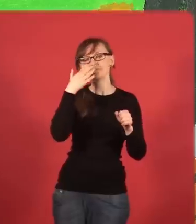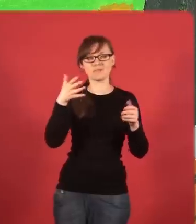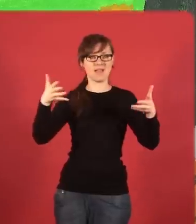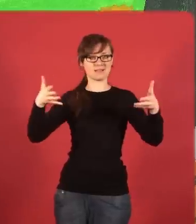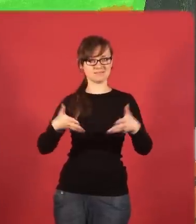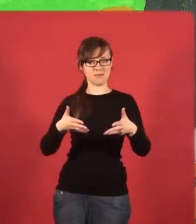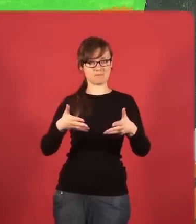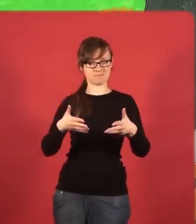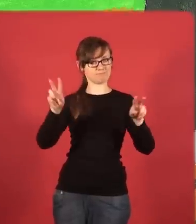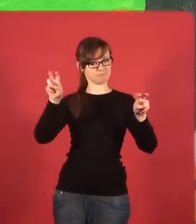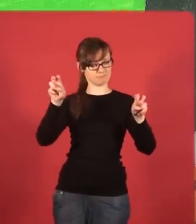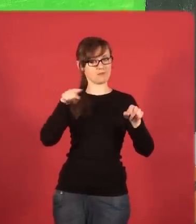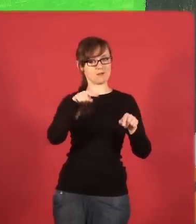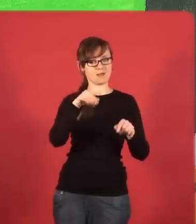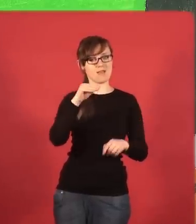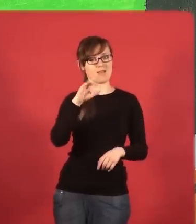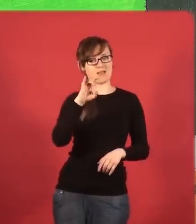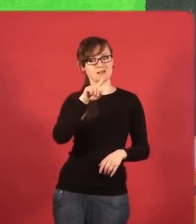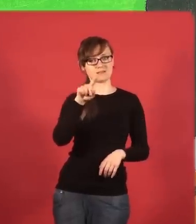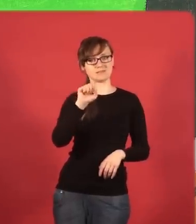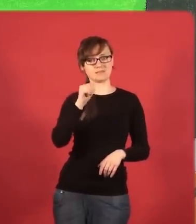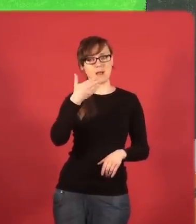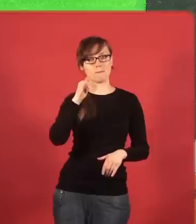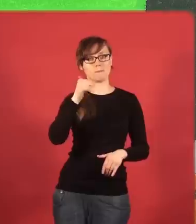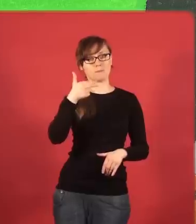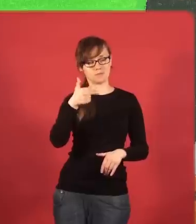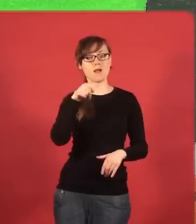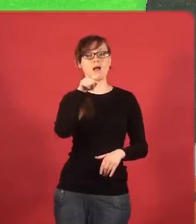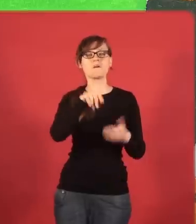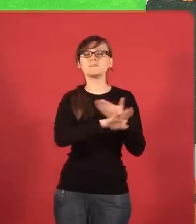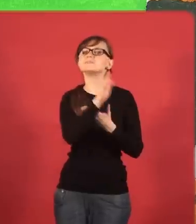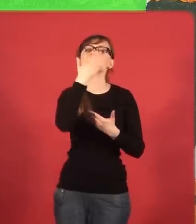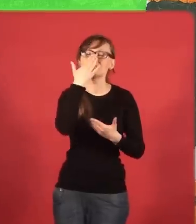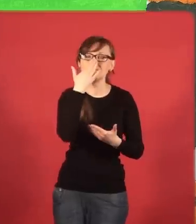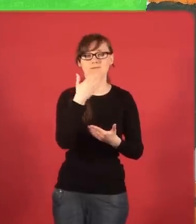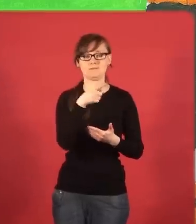uczniowie którzy mieli wziąć udział w „Egzaminie".